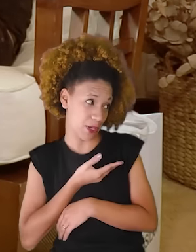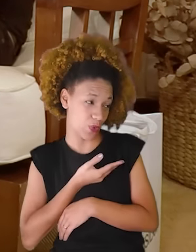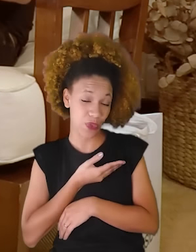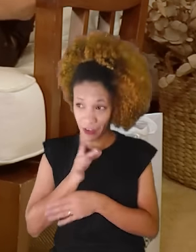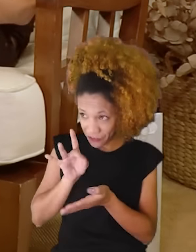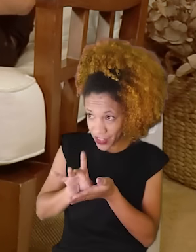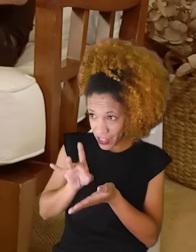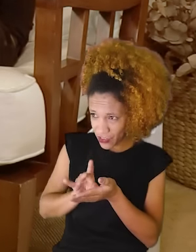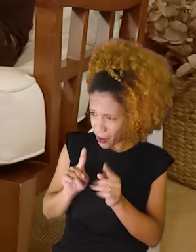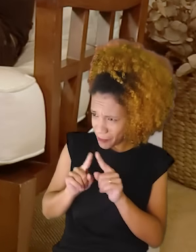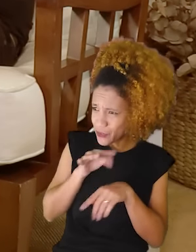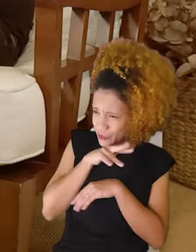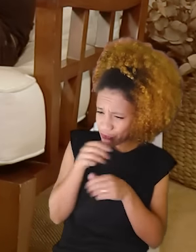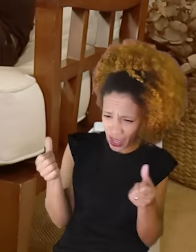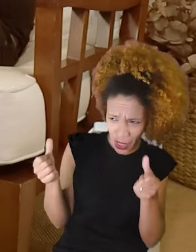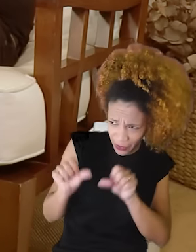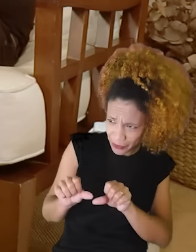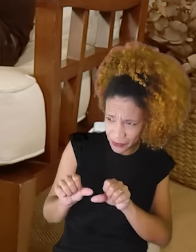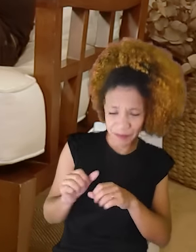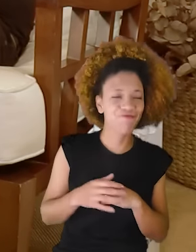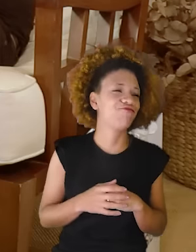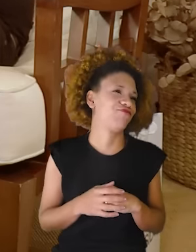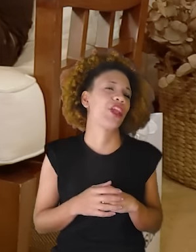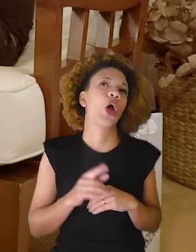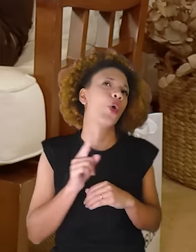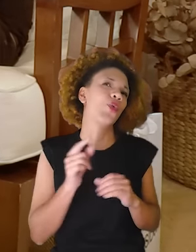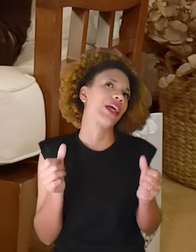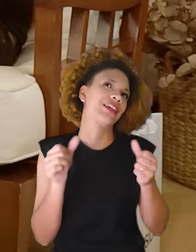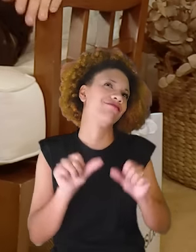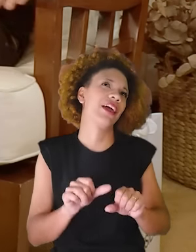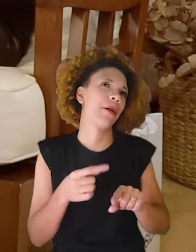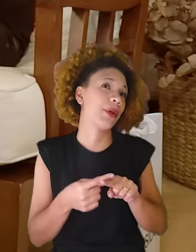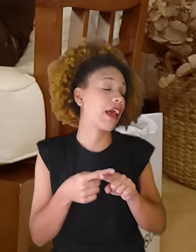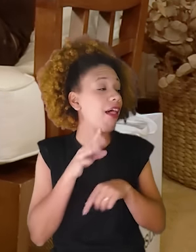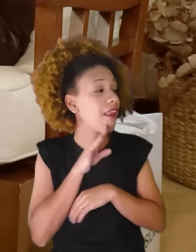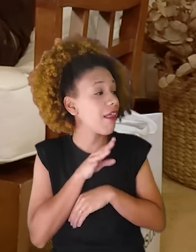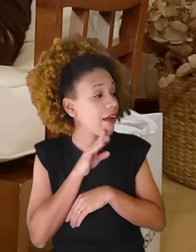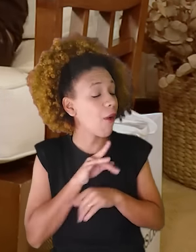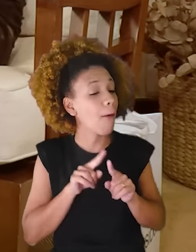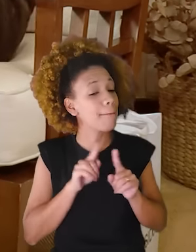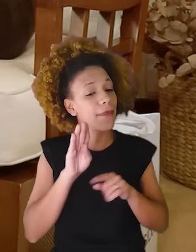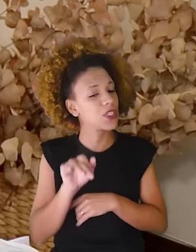cara mas foi tão desastroso assim a parada não que é desastroso cara é legal mas o baro é o seguinte